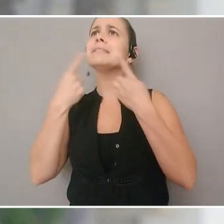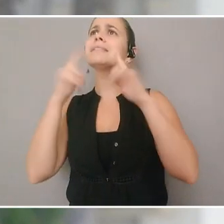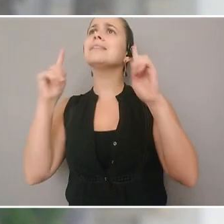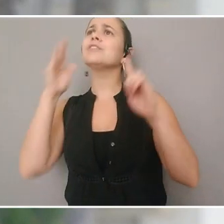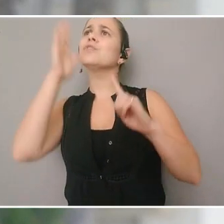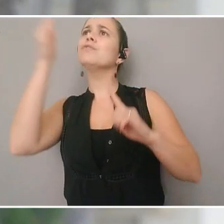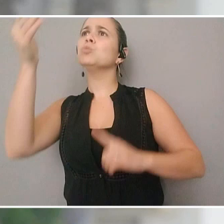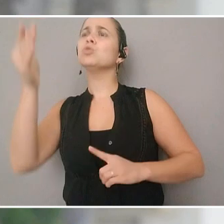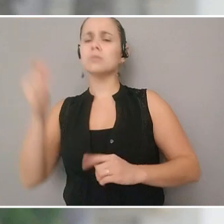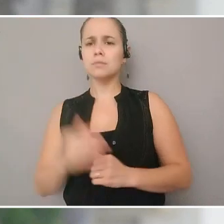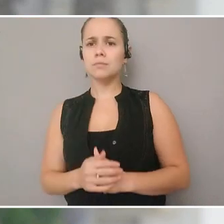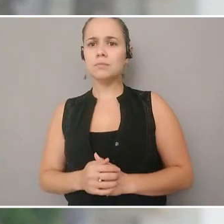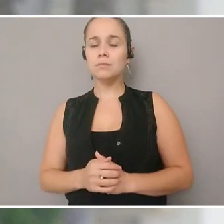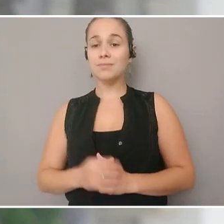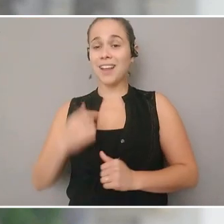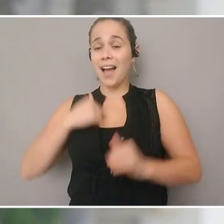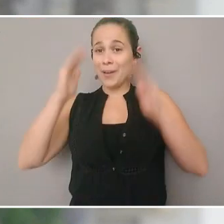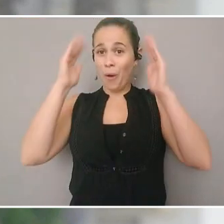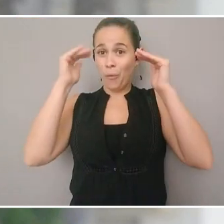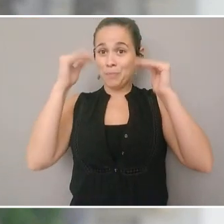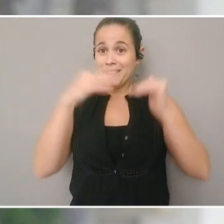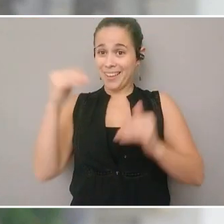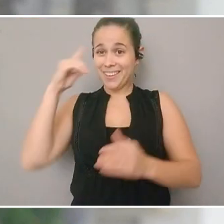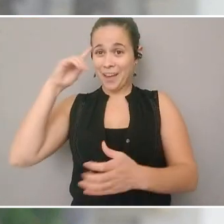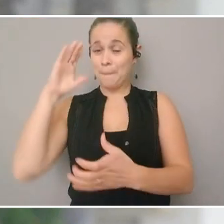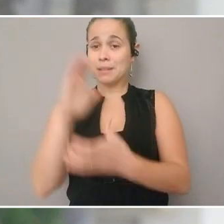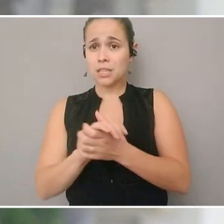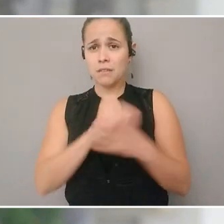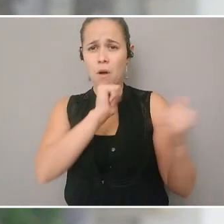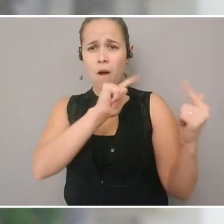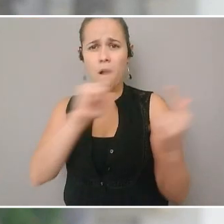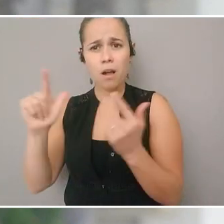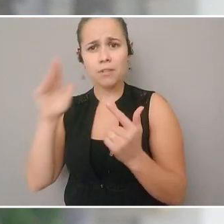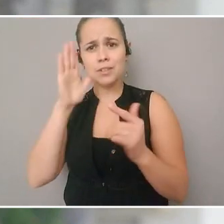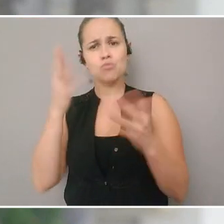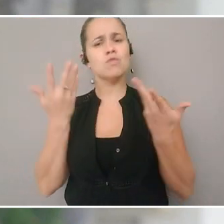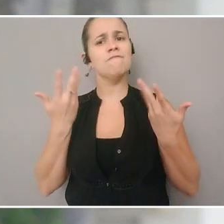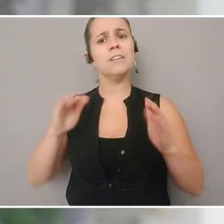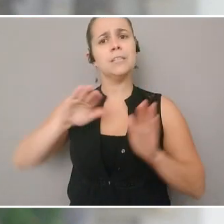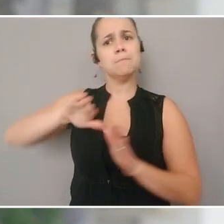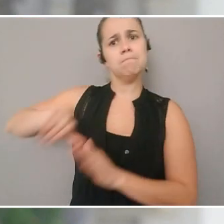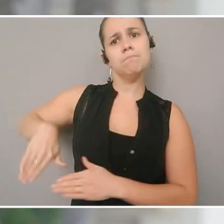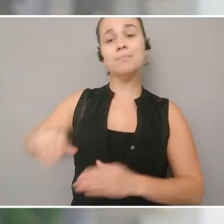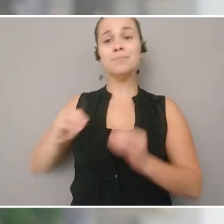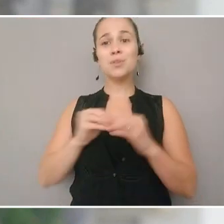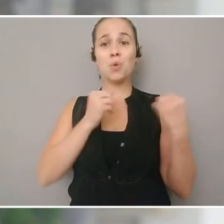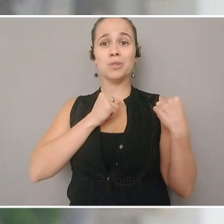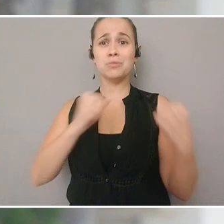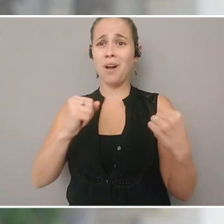y creo que todos saldremos